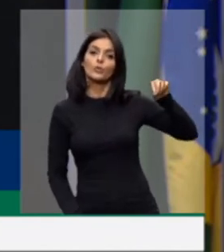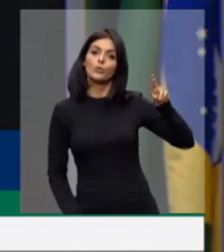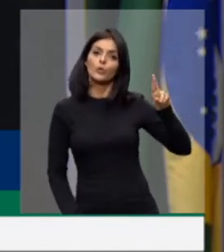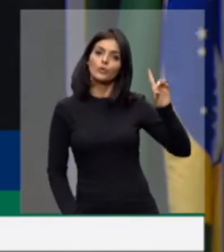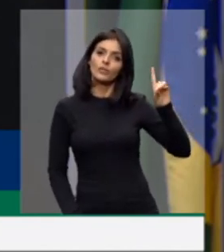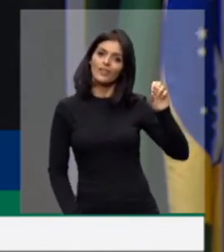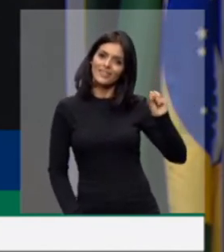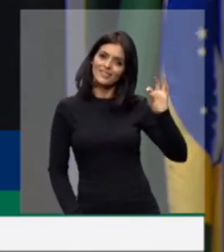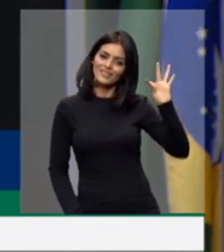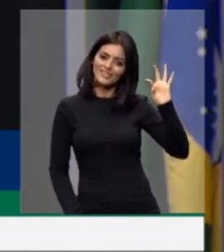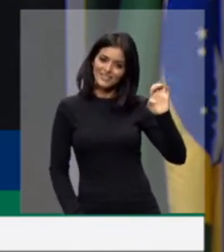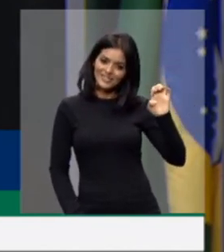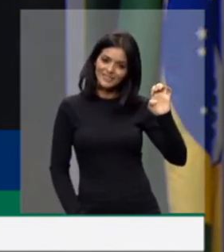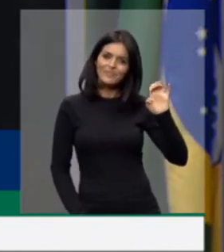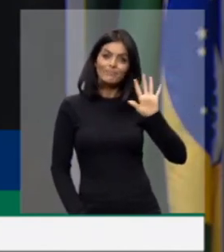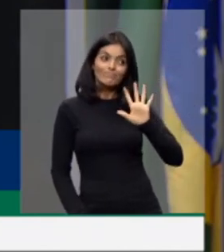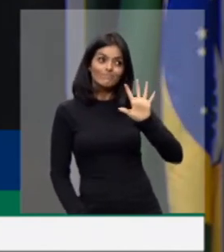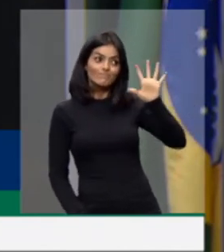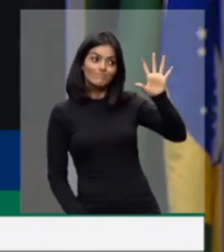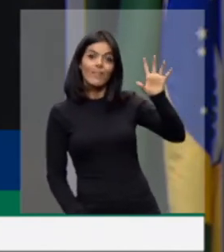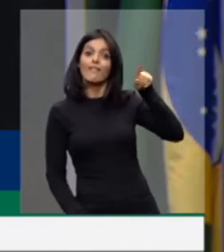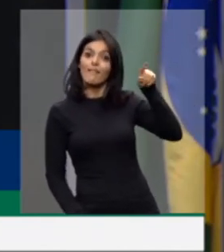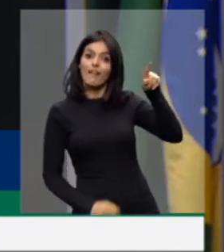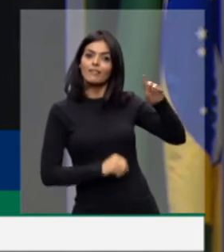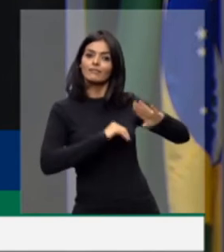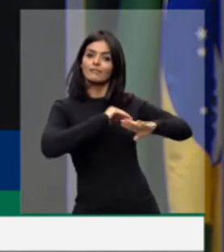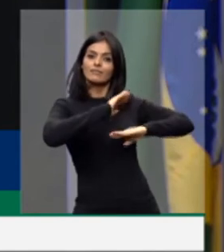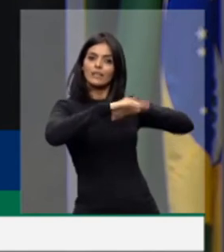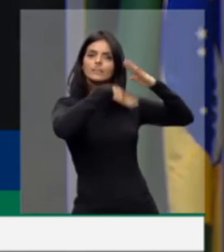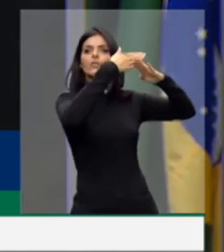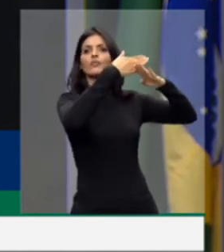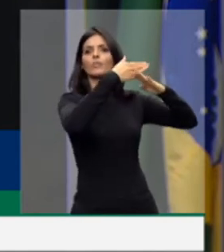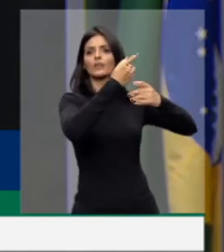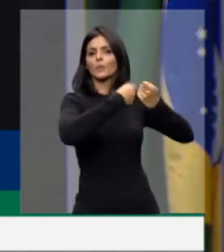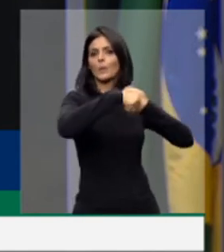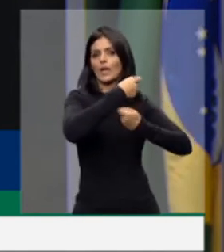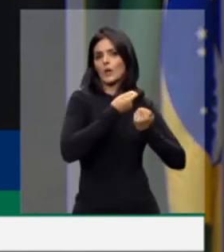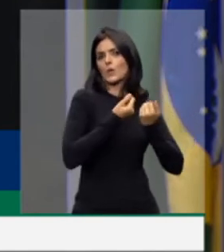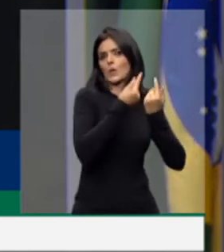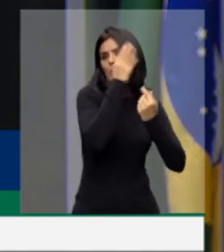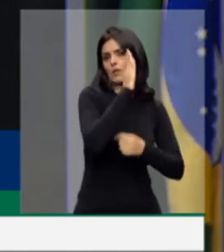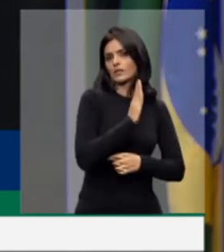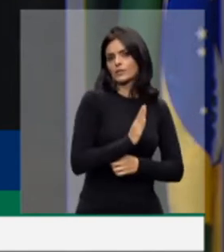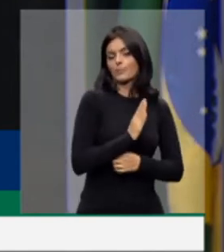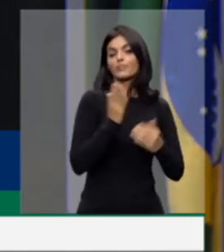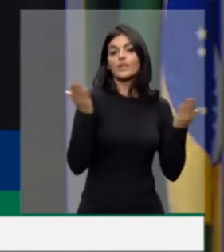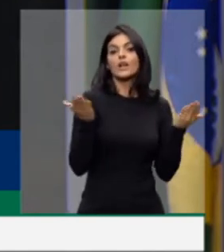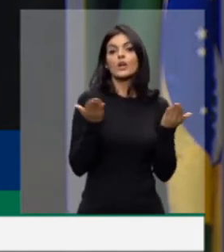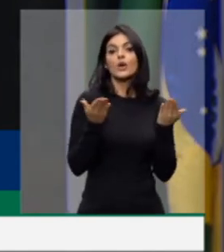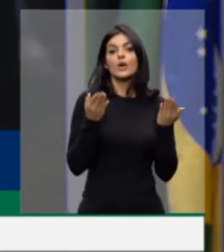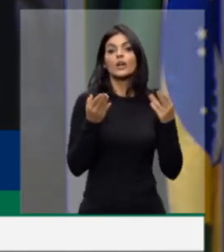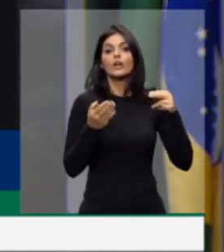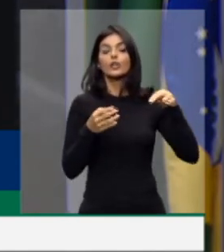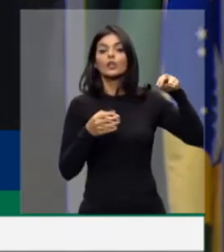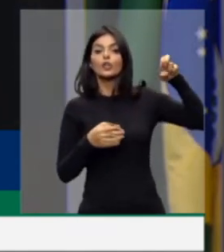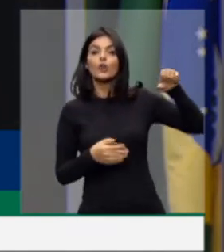SENTIMENTO DA NOSSA REGIÃO AO VALOR QUE O NORDESTE TEM NO MOMENTO DIFERENCIADO PELA PRÓPRIA GEOGRAFIA E PELO PRÓPRIO DESENVOLVIMENTO ECONÔMICO DO BRASIL. HOJE O